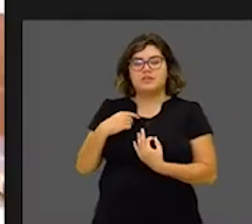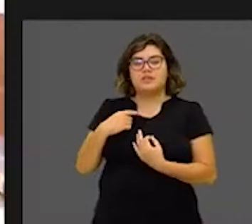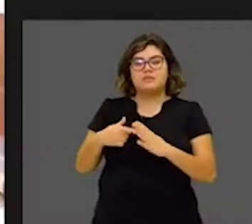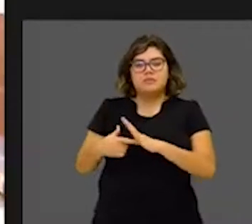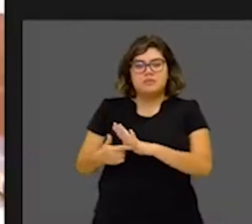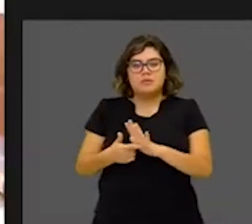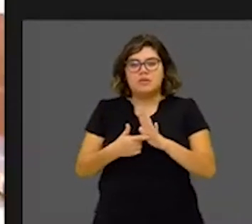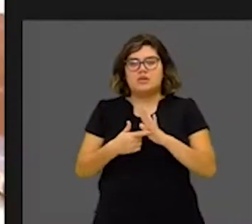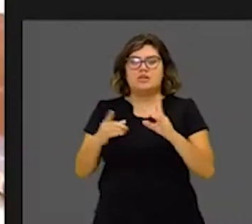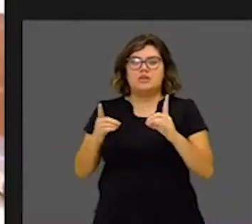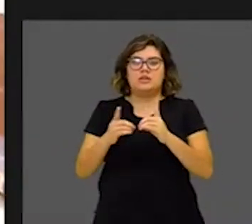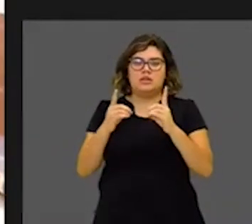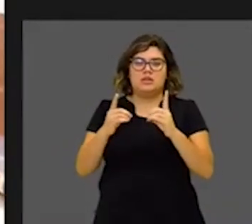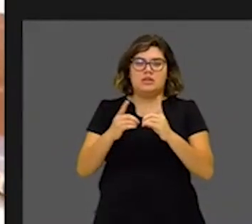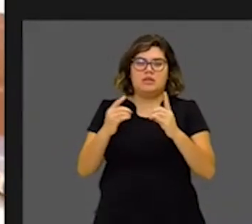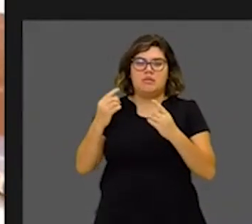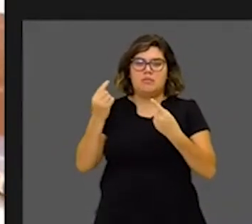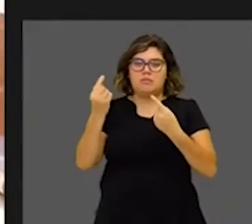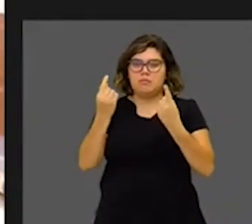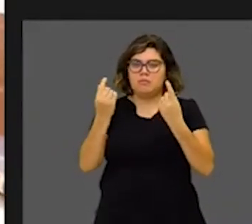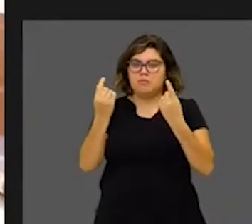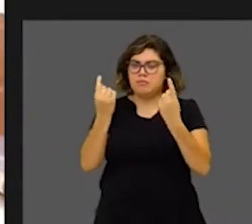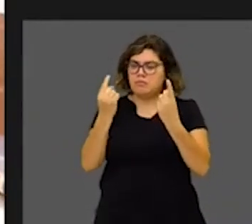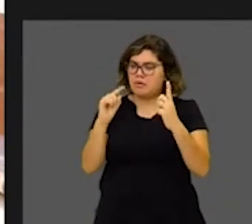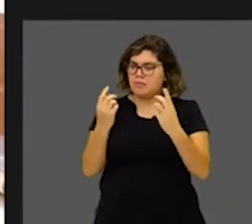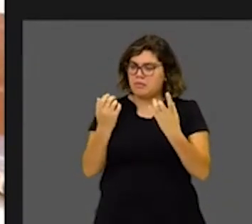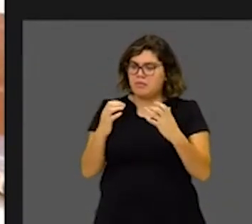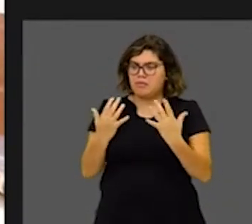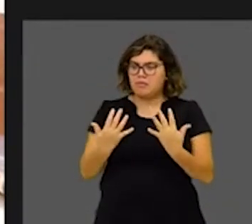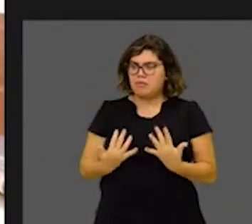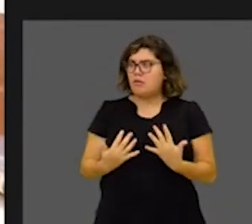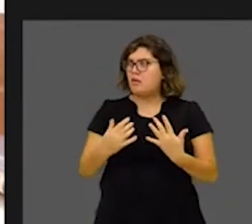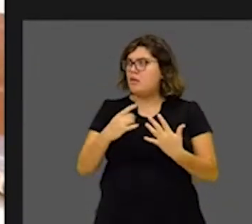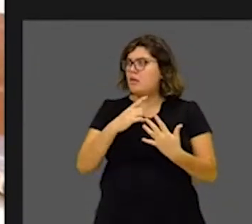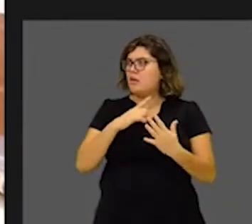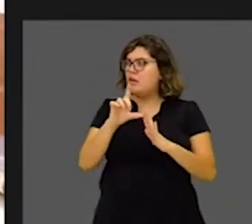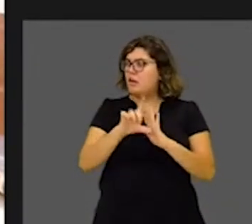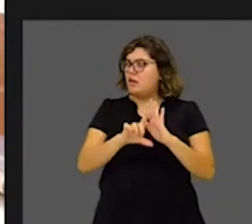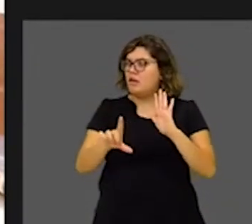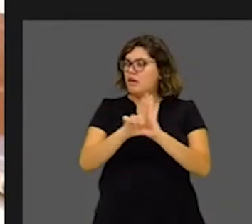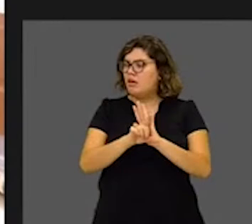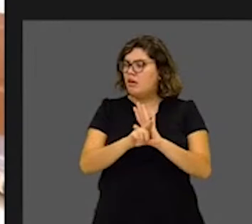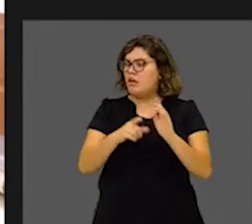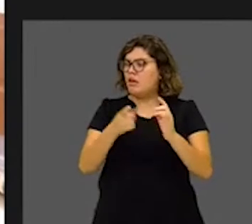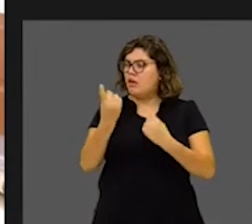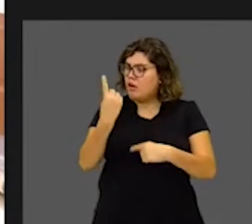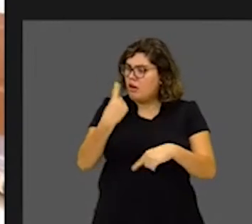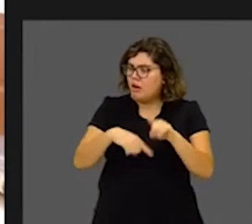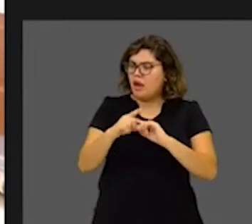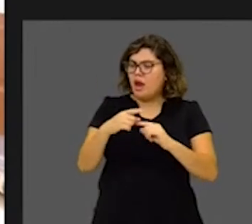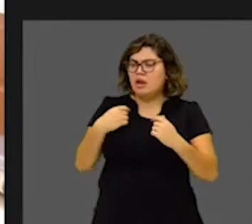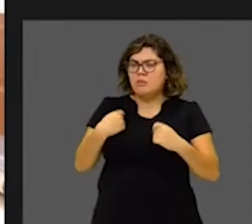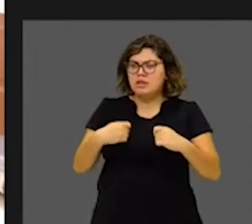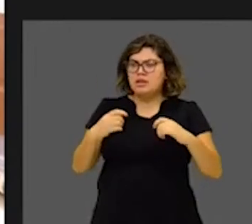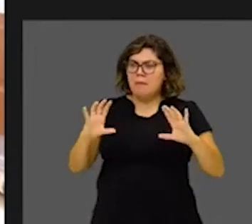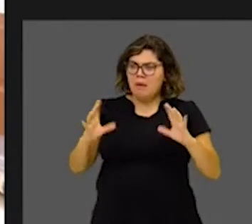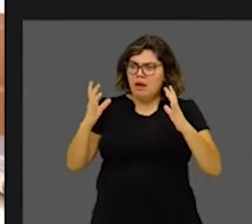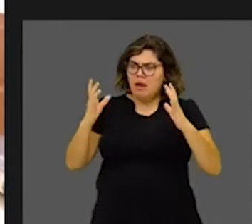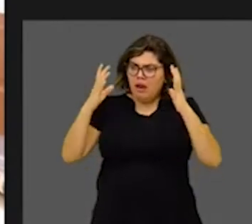o panorama legislativo por e as revoluções que a gente precisa comemorar e destaca acho que também